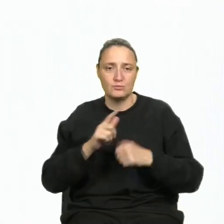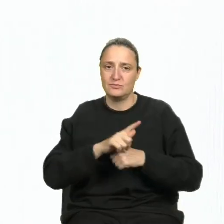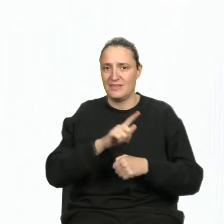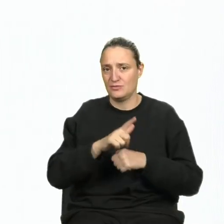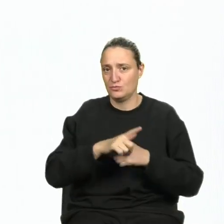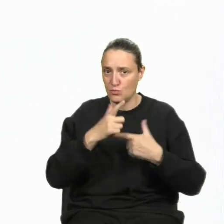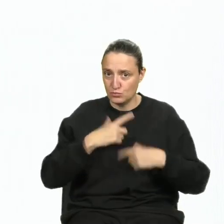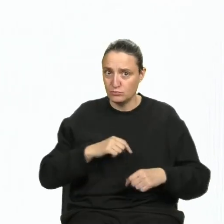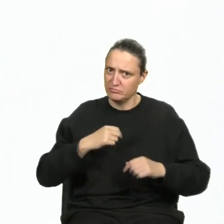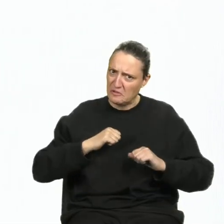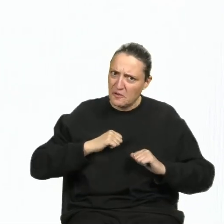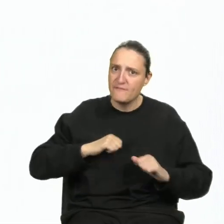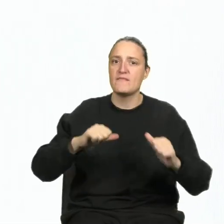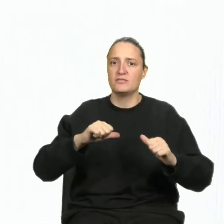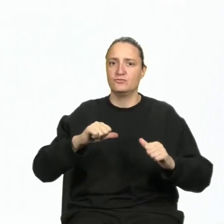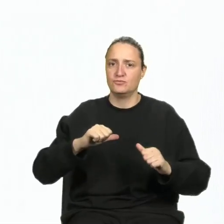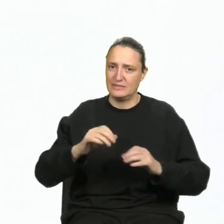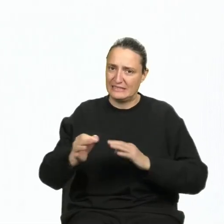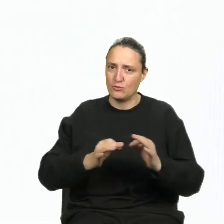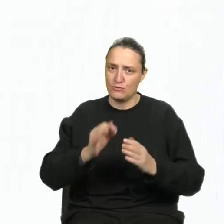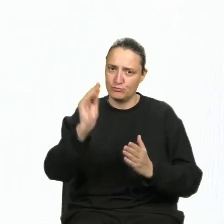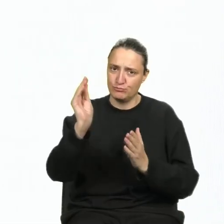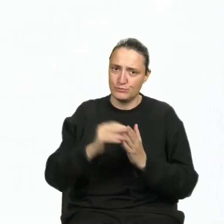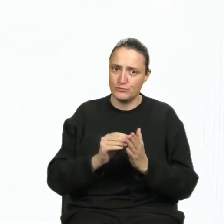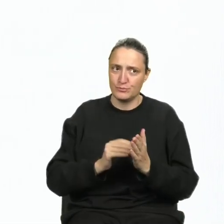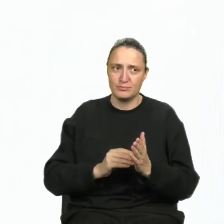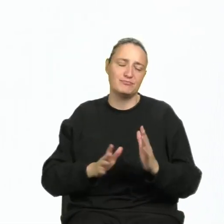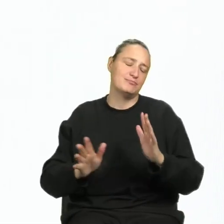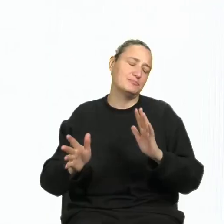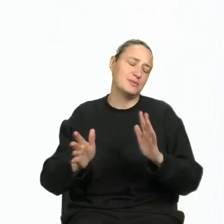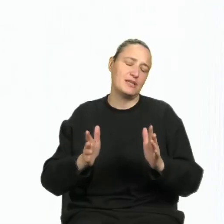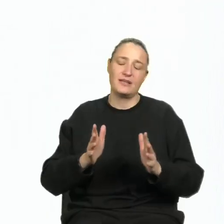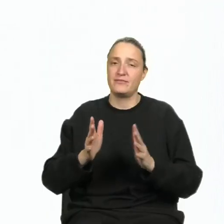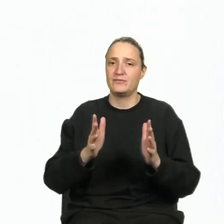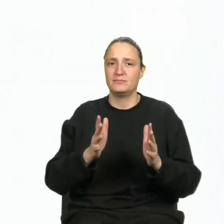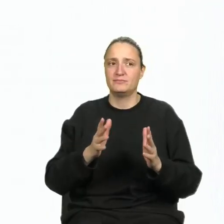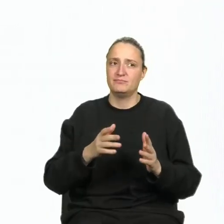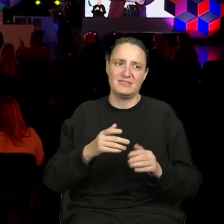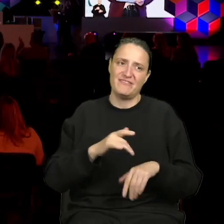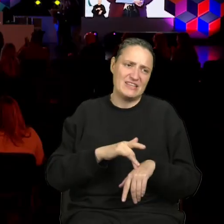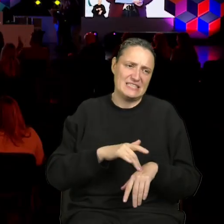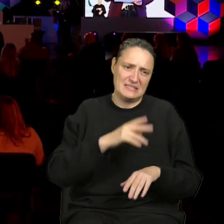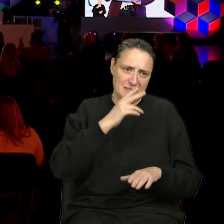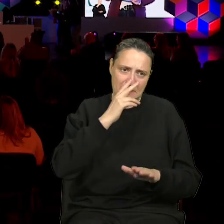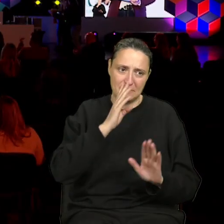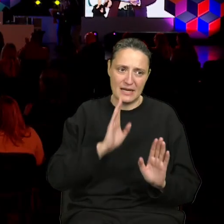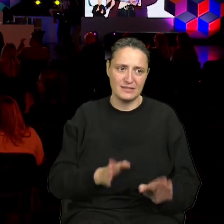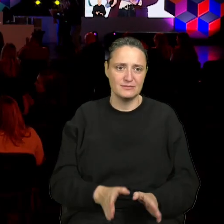które miały tę odwagę podzielić się tymi historiami. Wielkie dla Was brawa, bez względu na wyniki. Brawa dla uczestników.